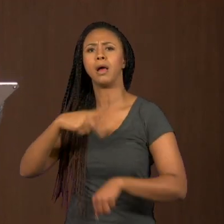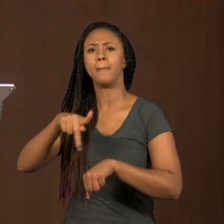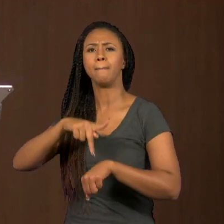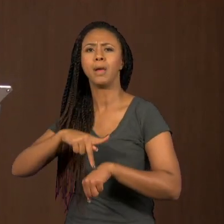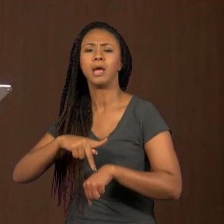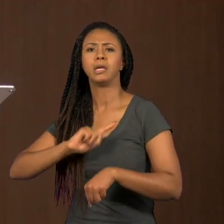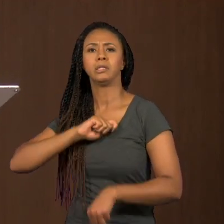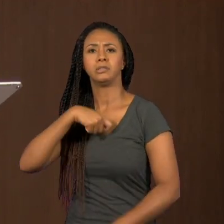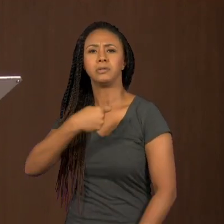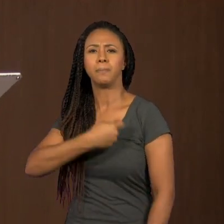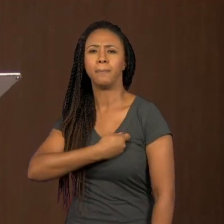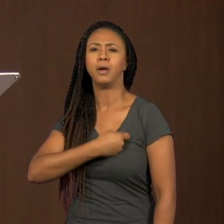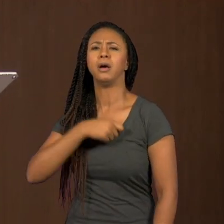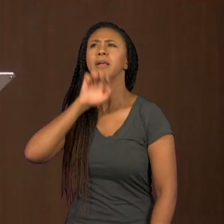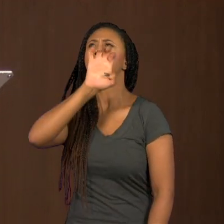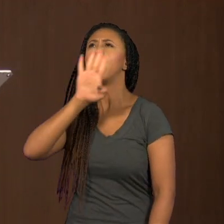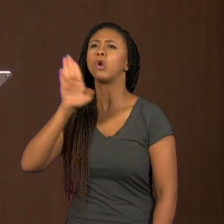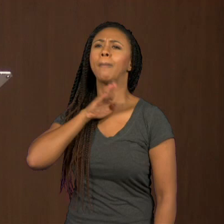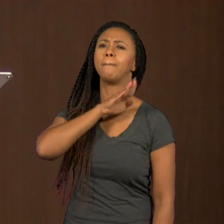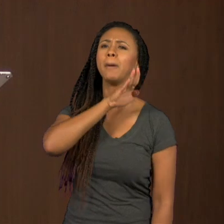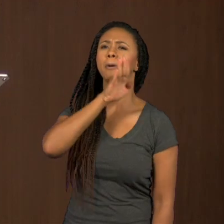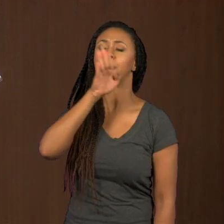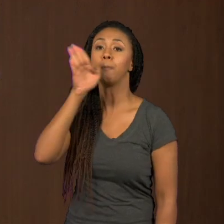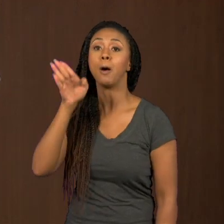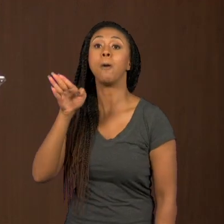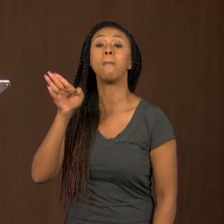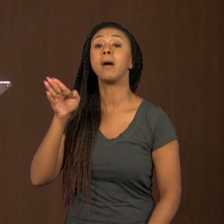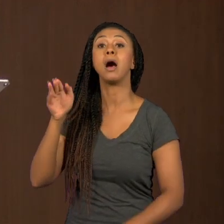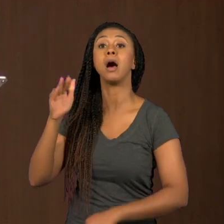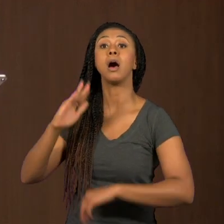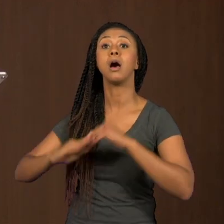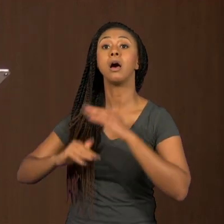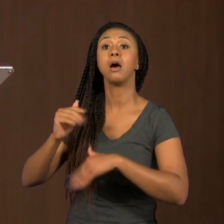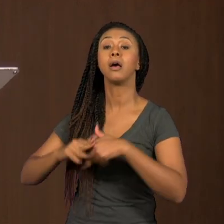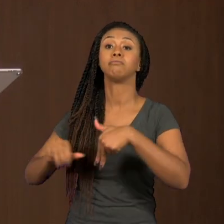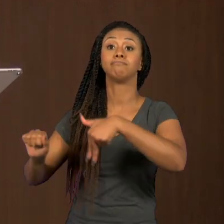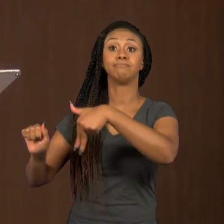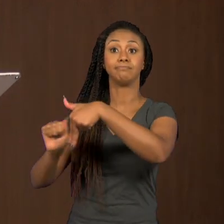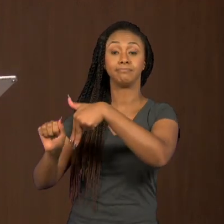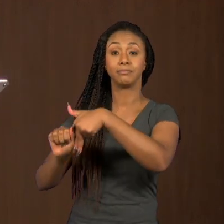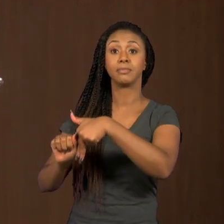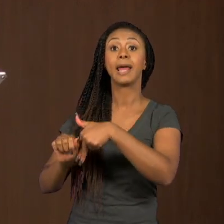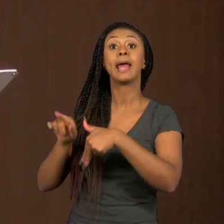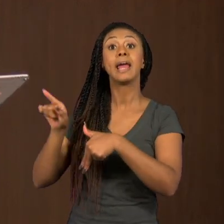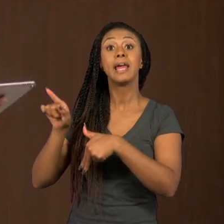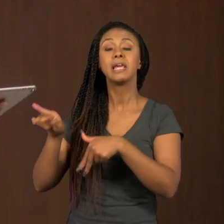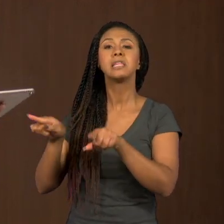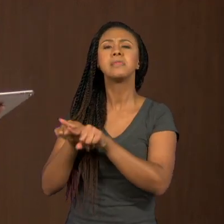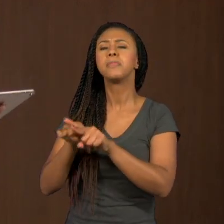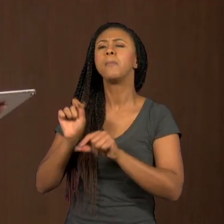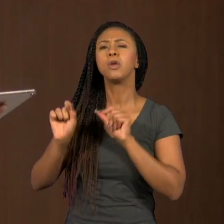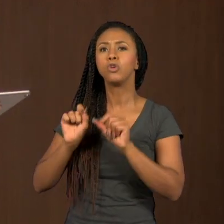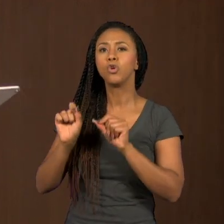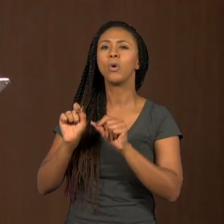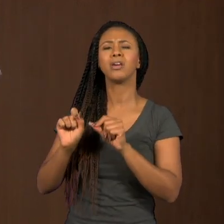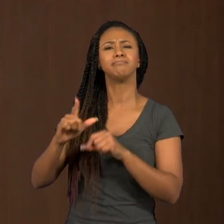PAÍSES DA EUROPA E JOÃO CABRAL DE MELO NETO FOI DONO DE UMA VASTÍSSIMA CULTURA, DE UM